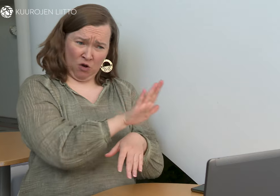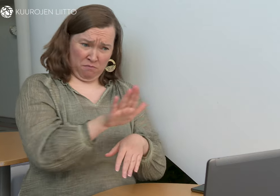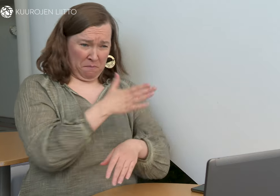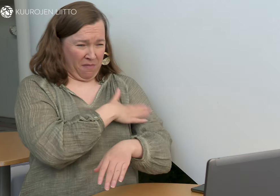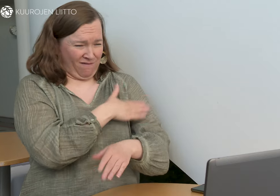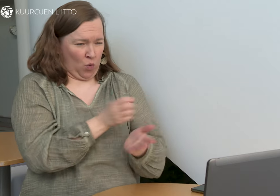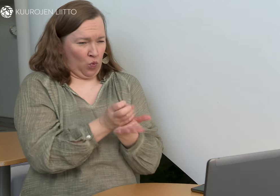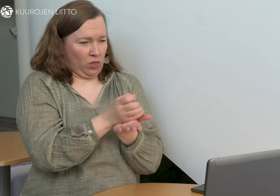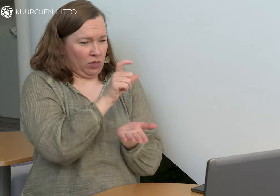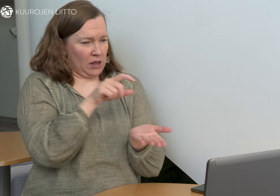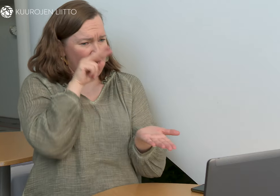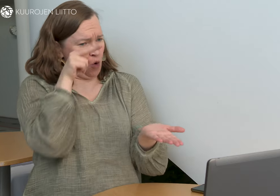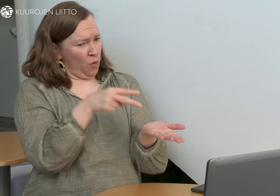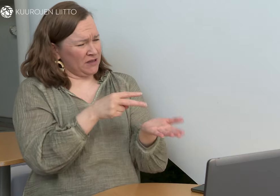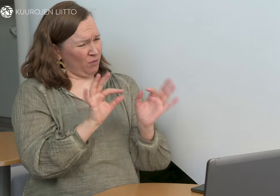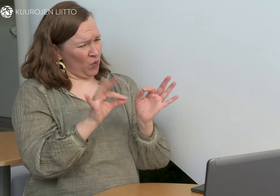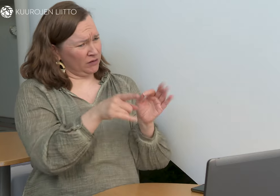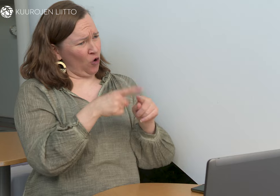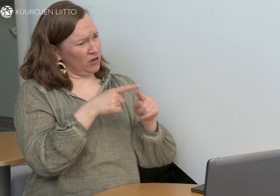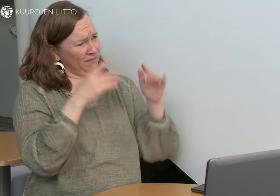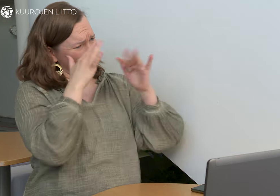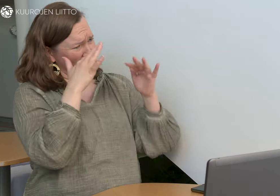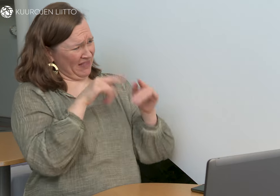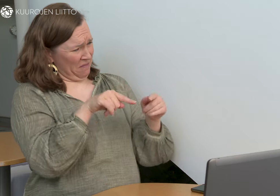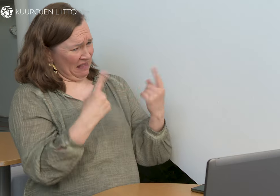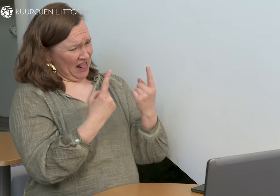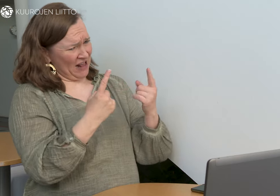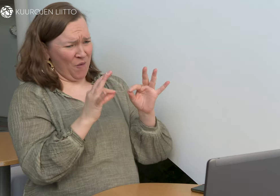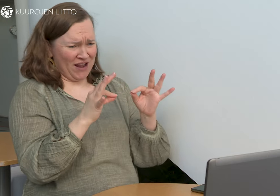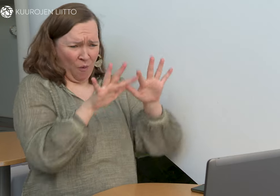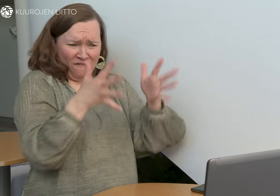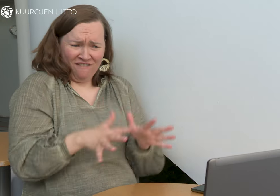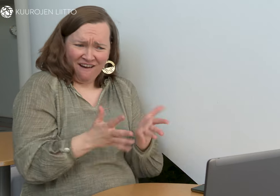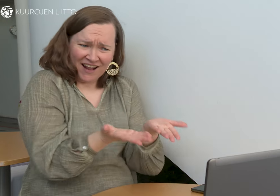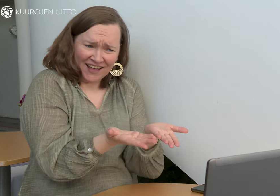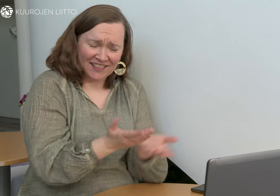tulkkauspalvelun tuottajan näkökulmasta?